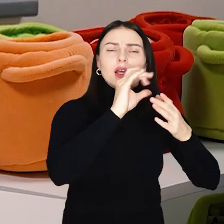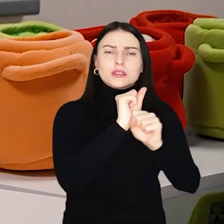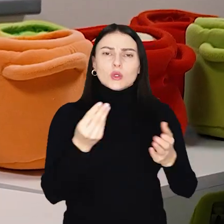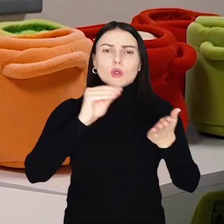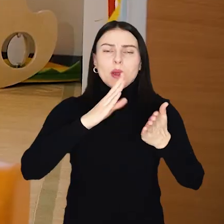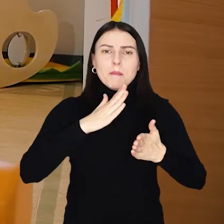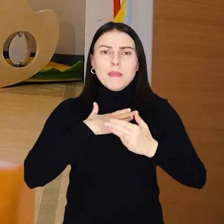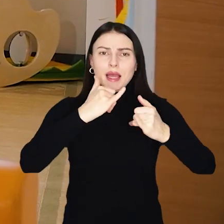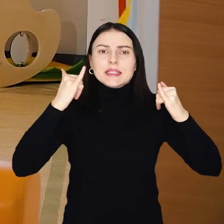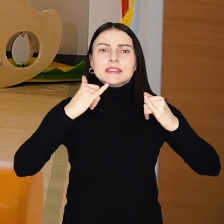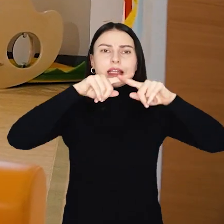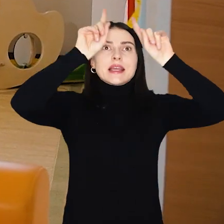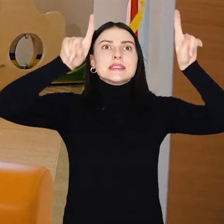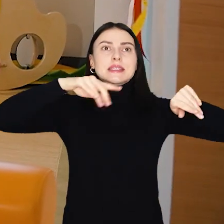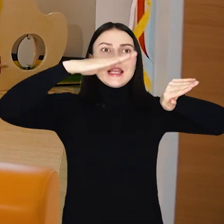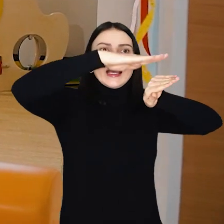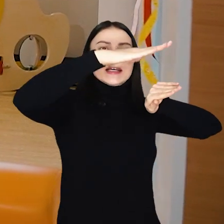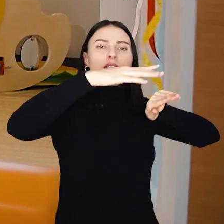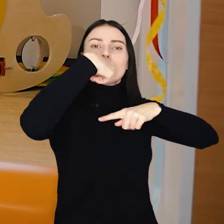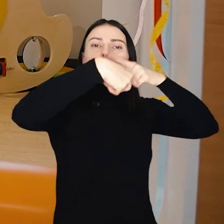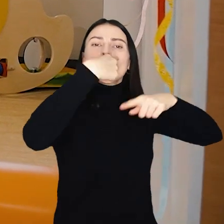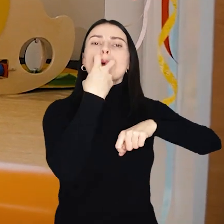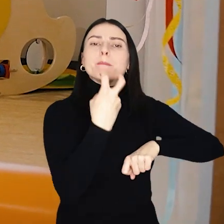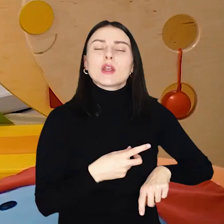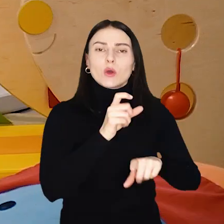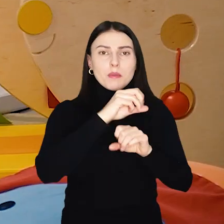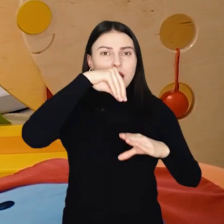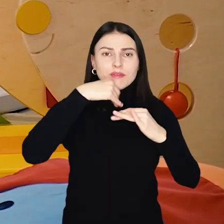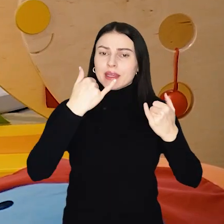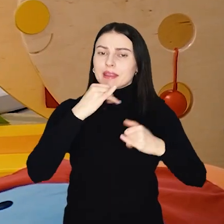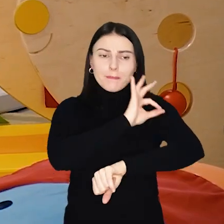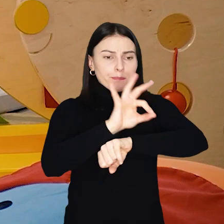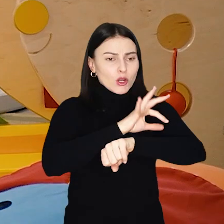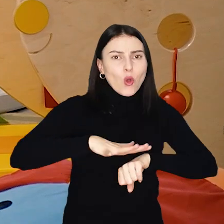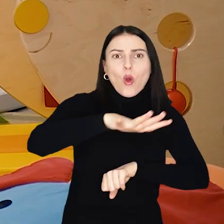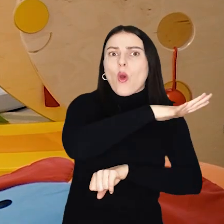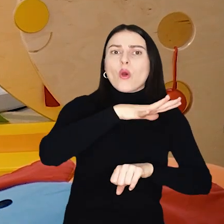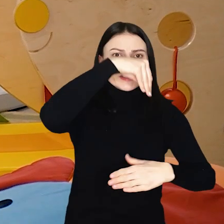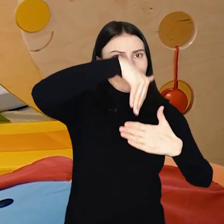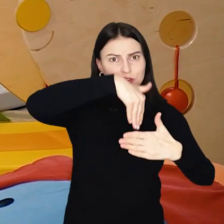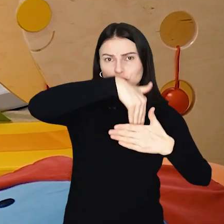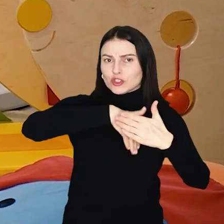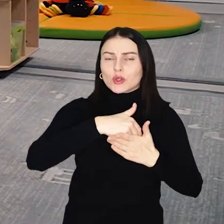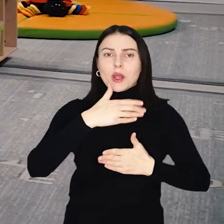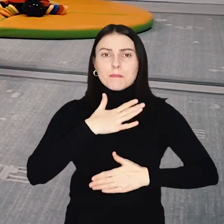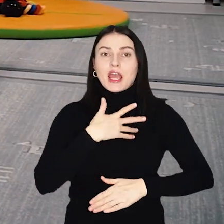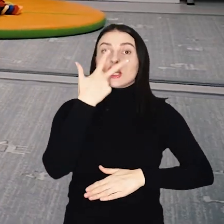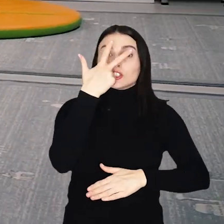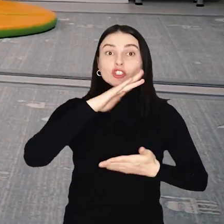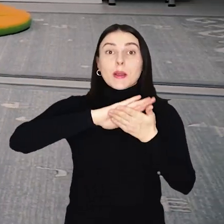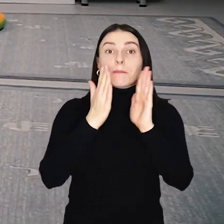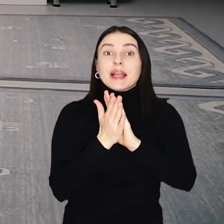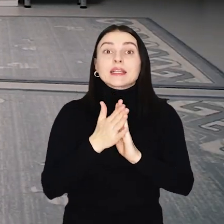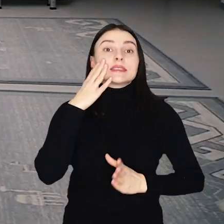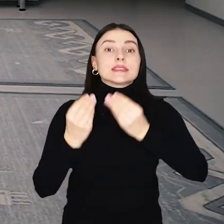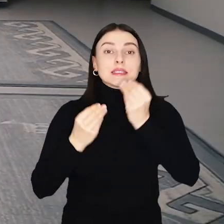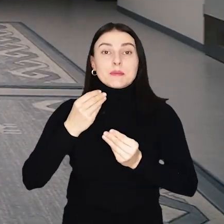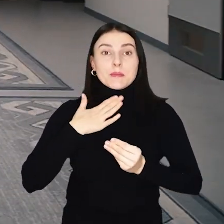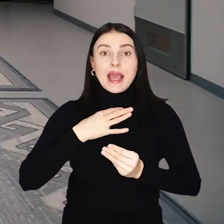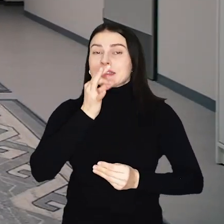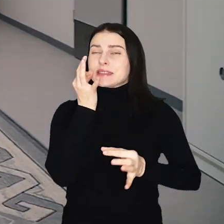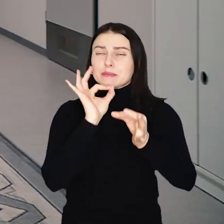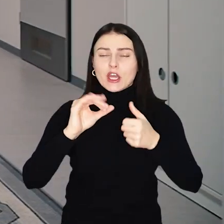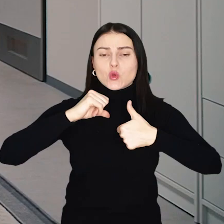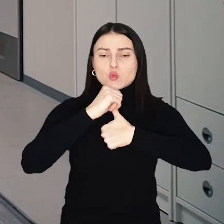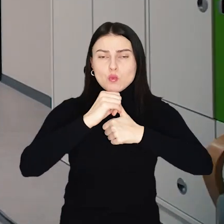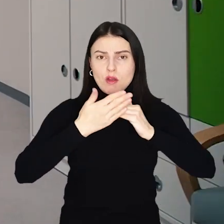Zamontowano instalację fotowoltaiczną. Zmieniony został układ wnętrz, a wokół budynku wybudowane zostały 3 place zabaw posiadające specjalną, gumową nawierzchnię.